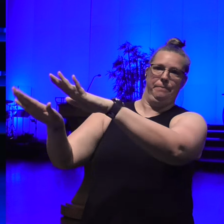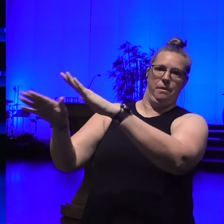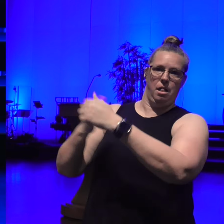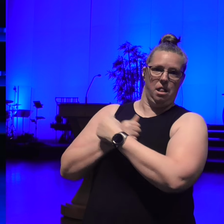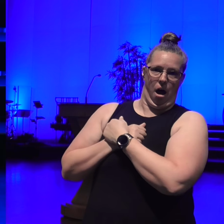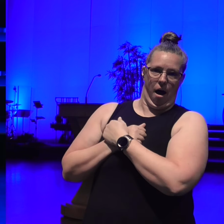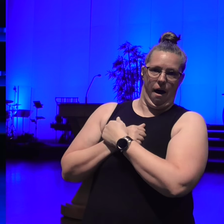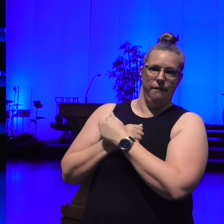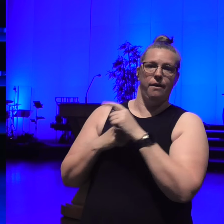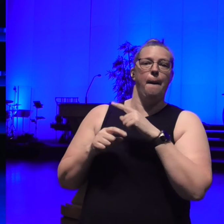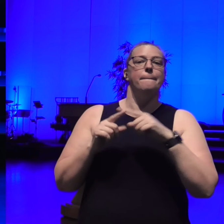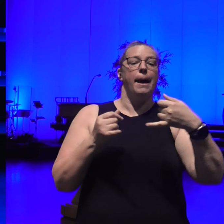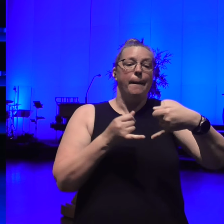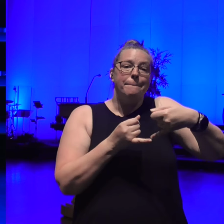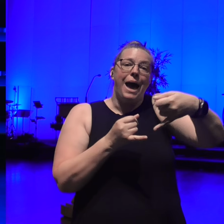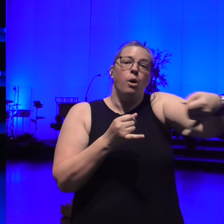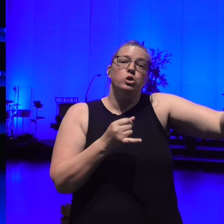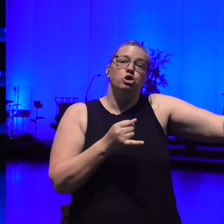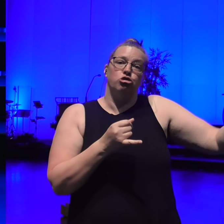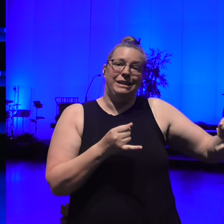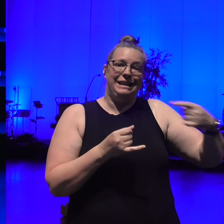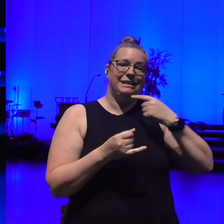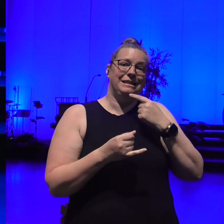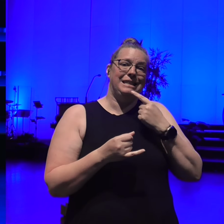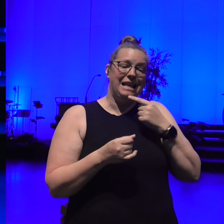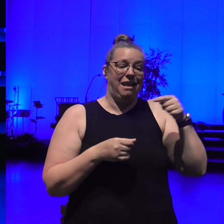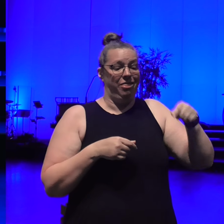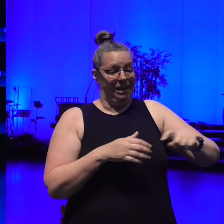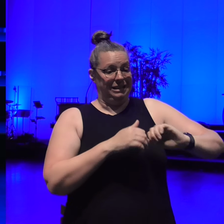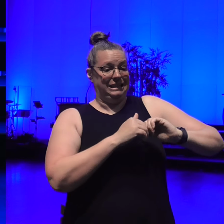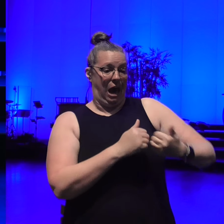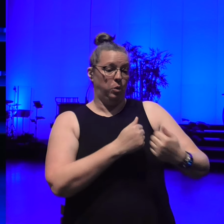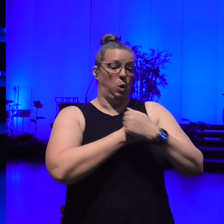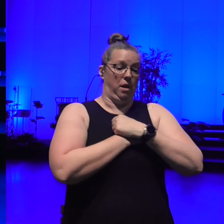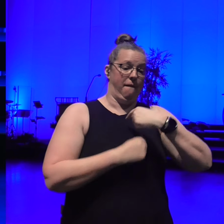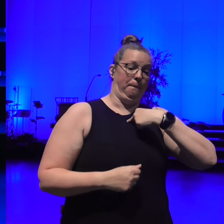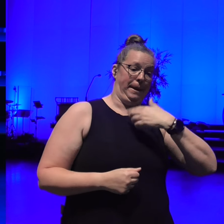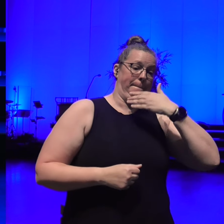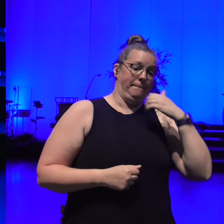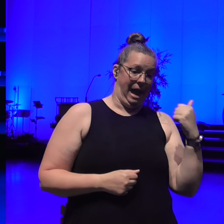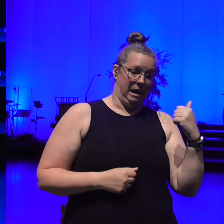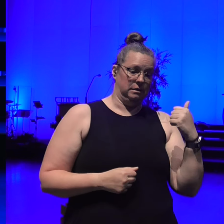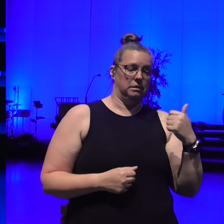con otros así es como puedes amarme mejor y por favor dime cómo puedo amarte mejor